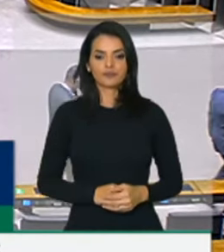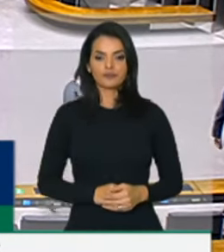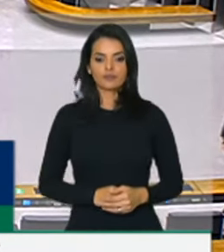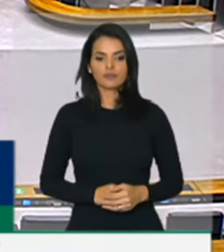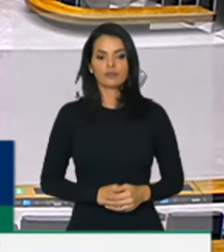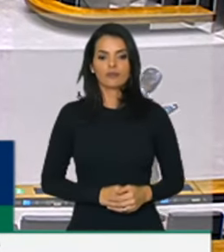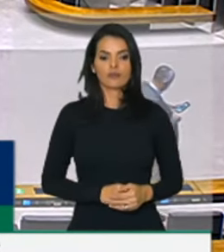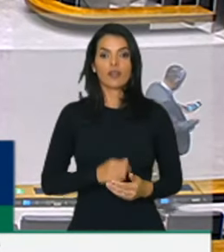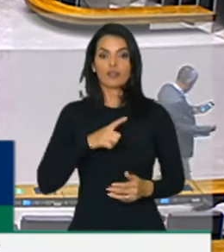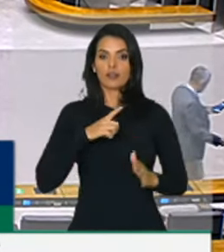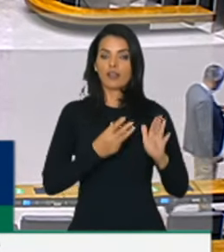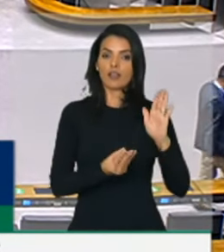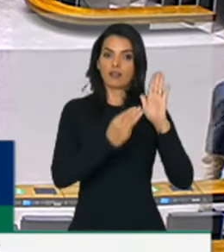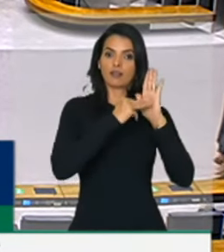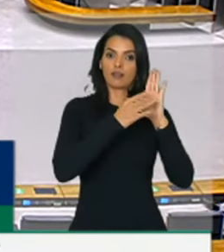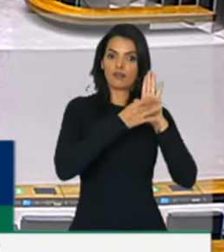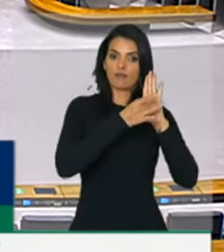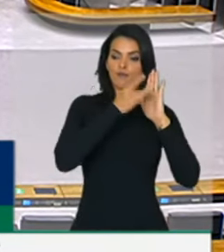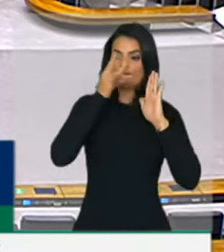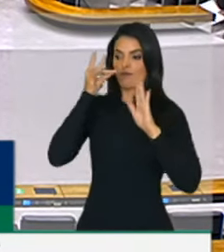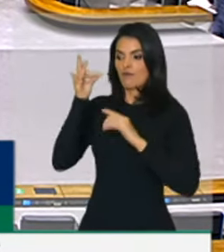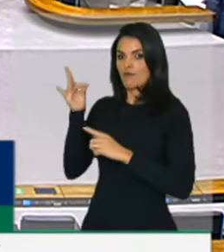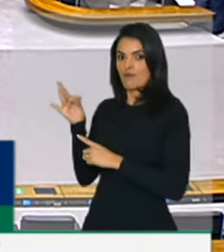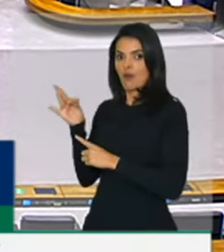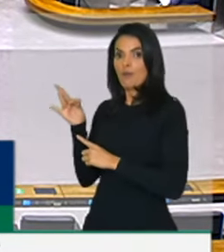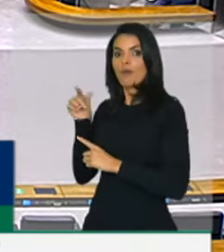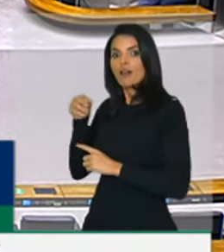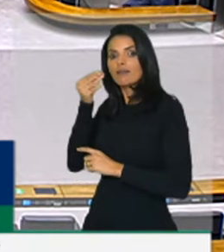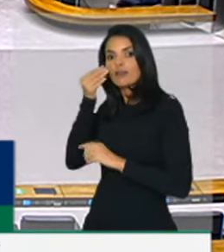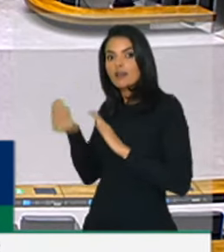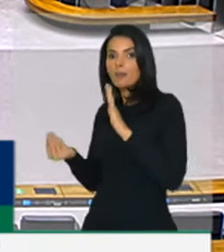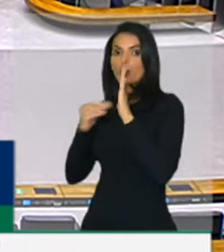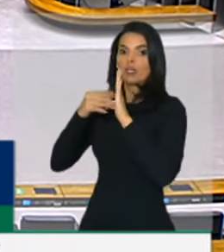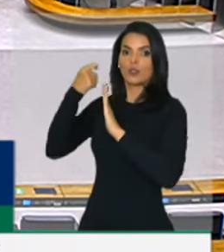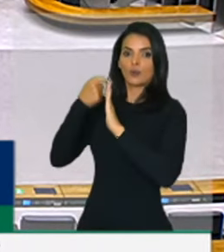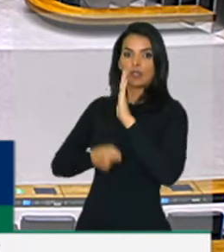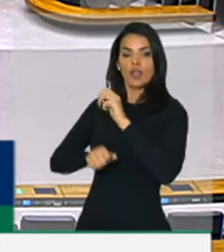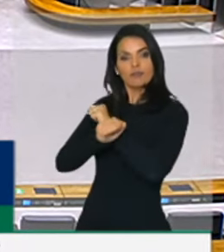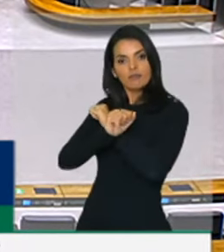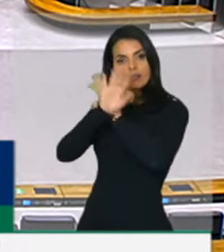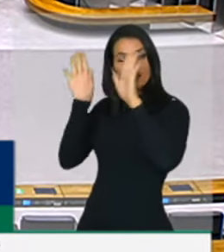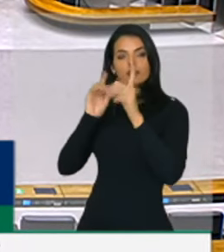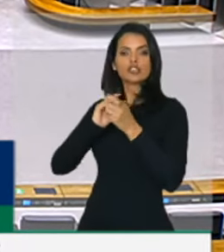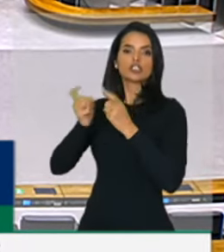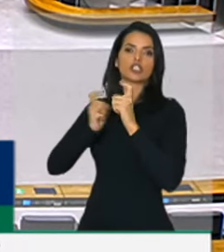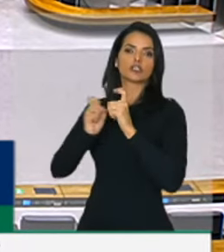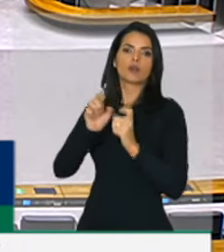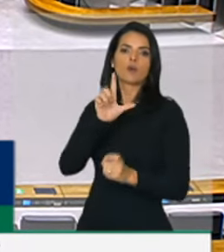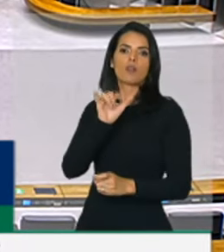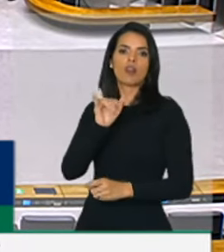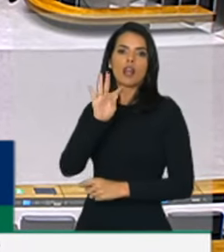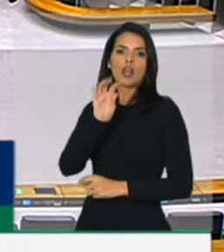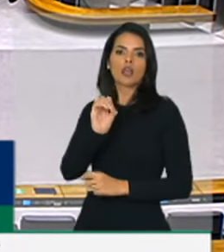FAZER PARTE DO TEXTO, PREVÊ MEDIDAS DE TRANSPARÊNCIA NA GESTÃO DOS LEITOS QUE DEVEM SER ACRESCENTADOS AO SUS POR MEIO DO PROGRAMA, EXIGE EXPRESSAMENTE A SOLICITAÇÃO